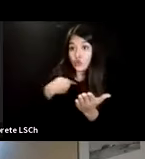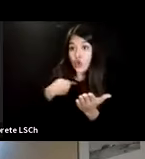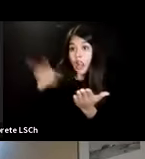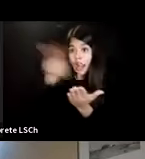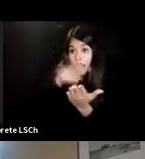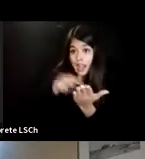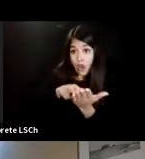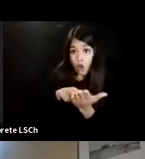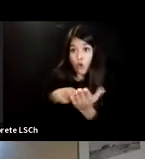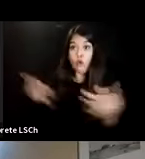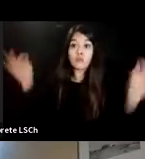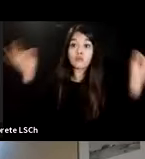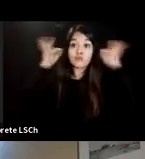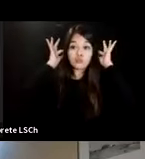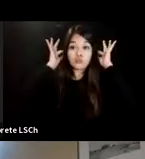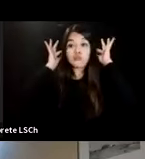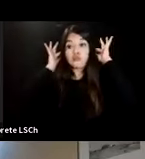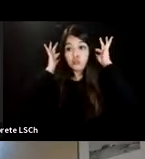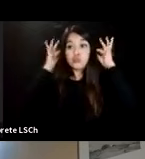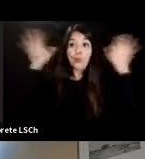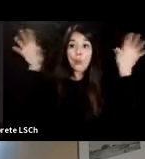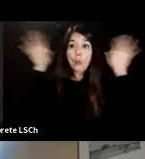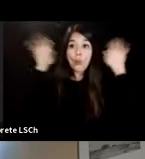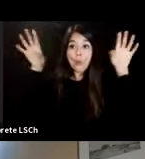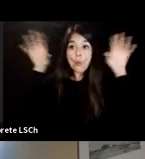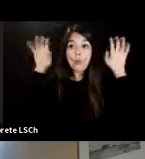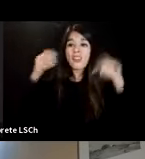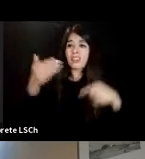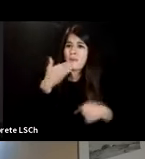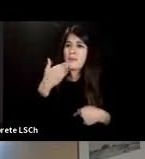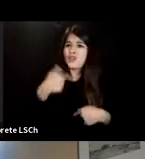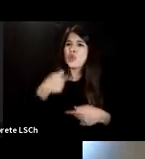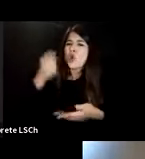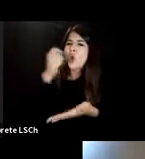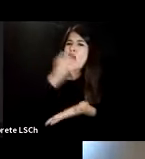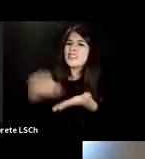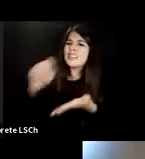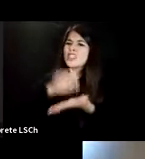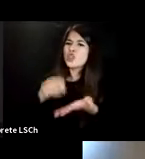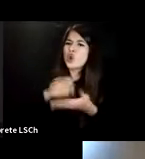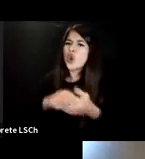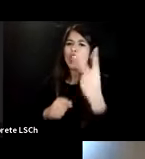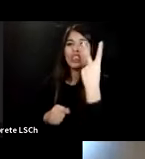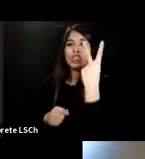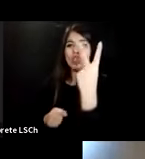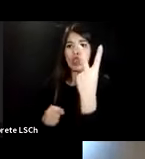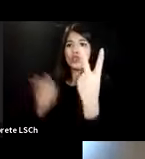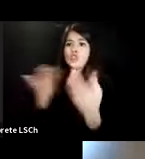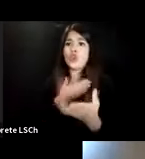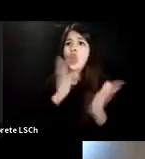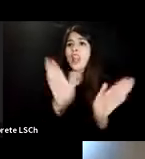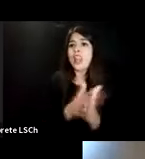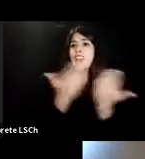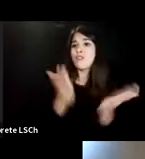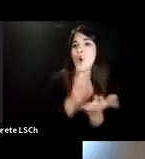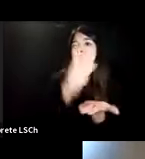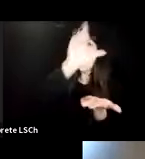también como escritora. Grabé dos de mis obras en versión audiolibro. Grabé "Lugar" con una productora nacional